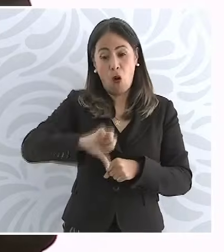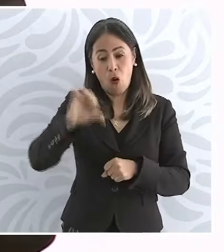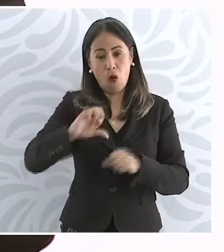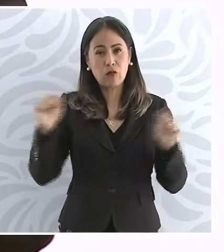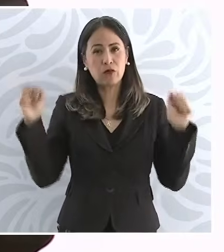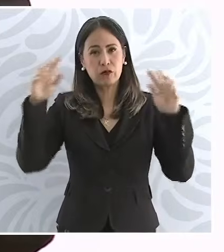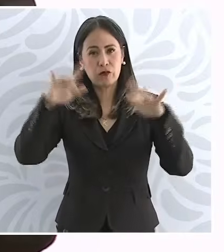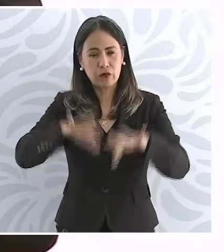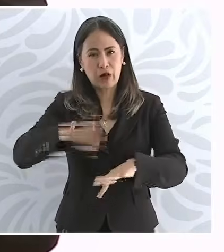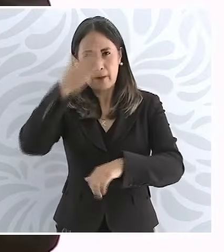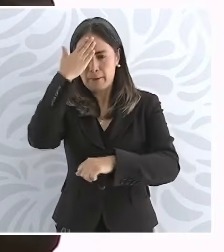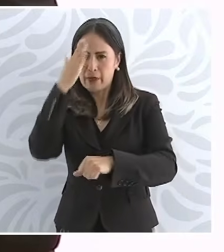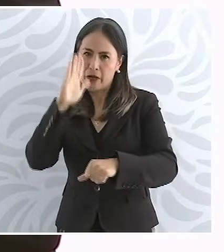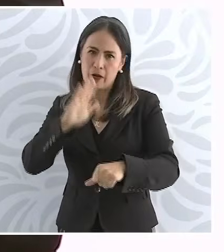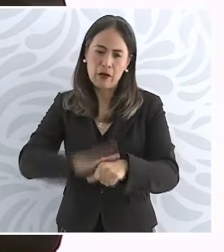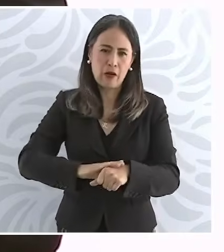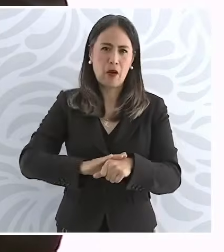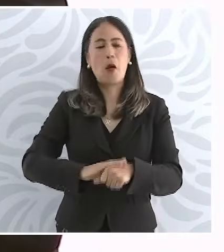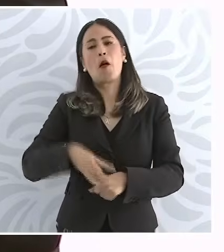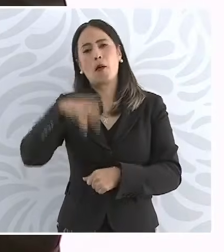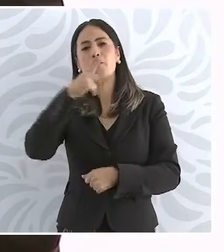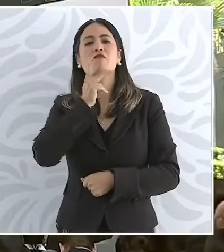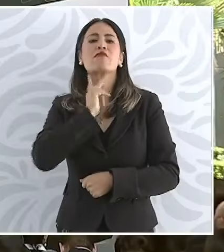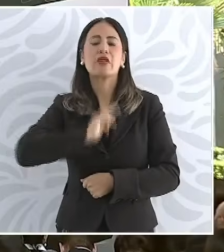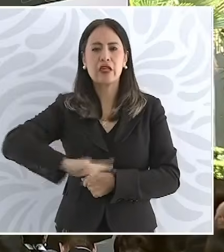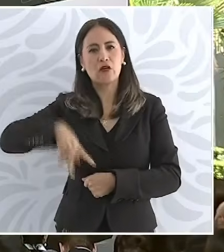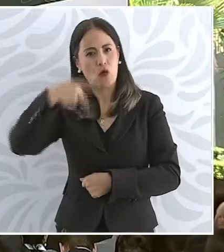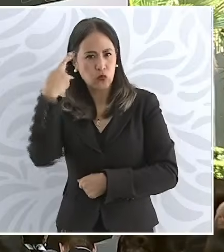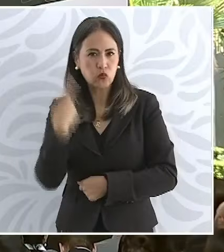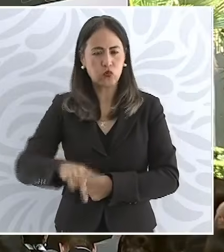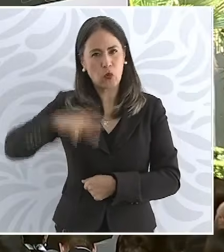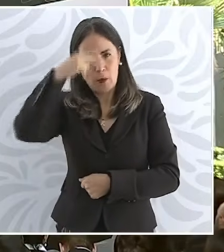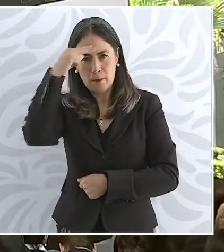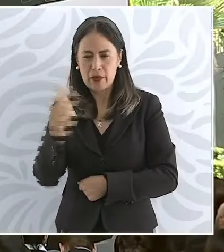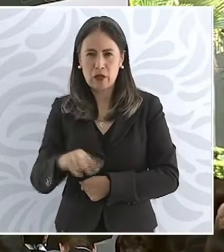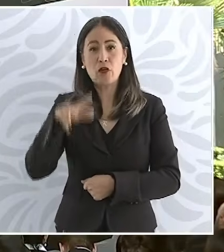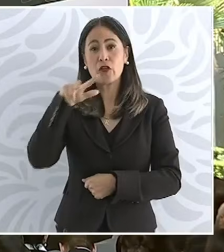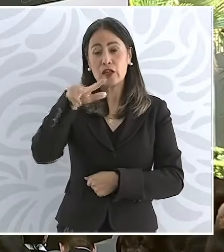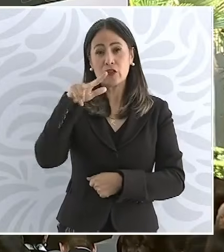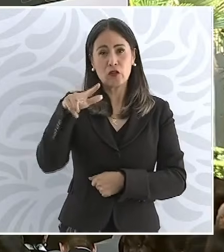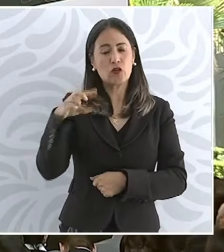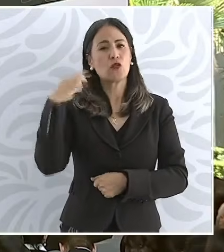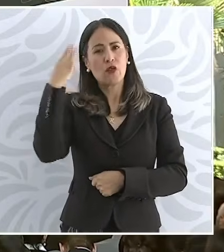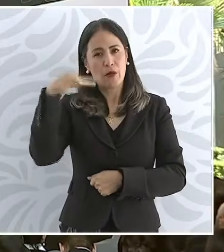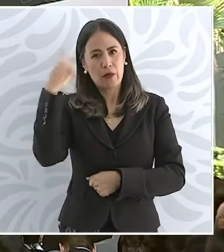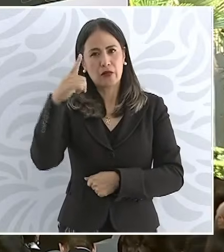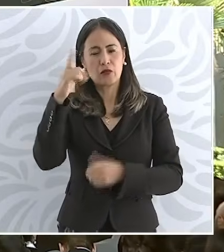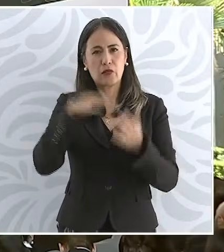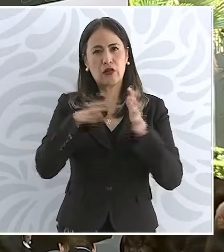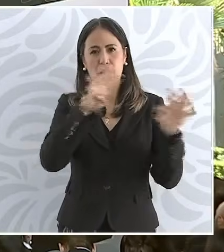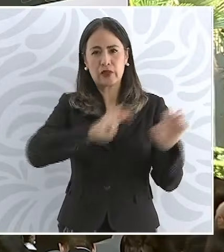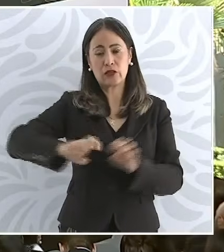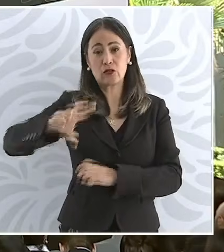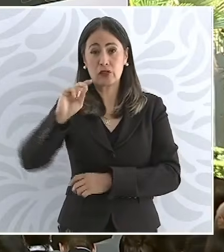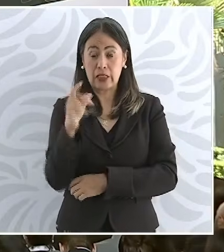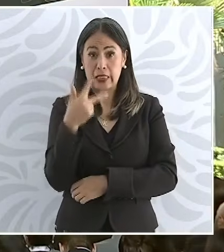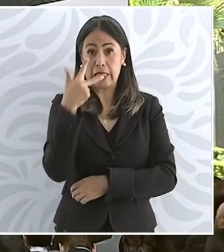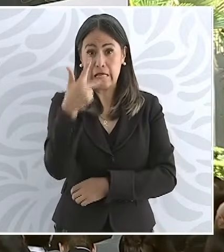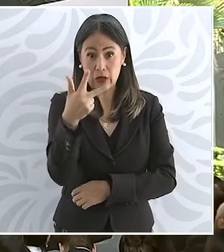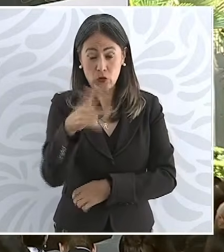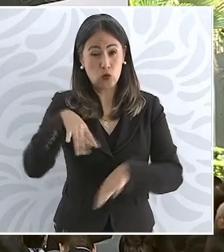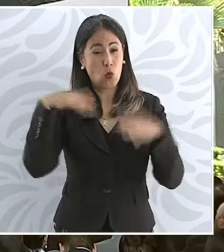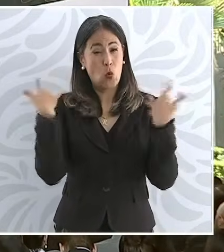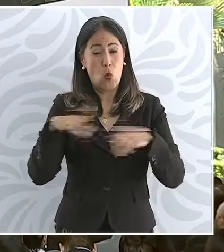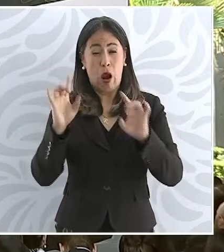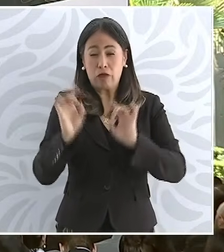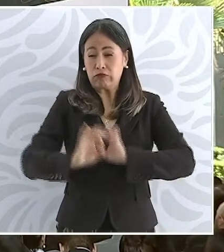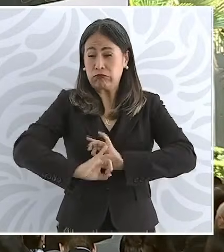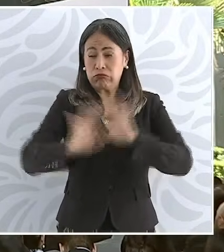expropiación petrolera ocurrida el 18 de marzo de 1938 se trata de un hecho histórico profundamente